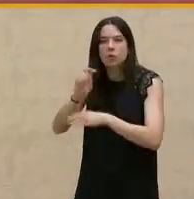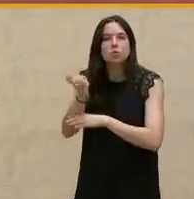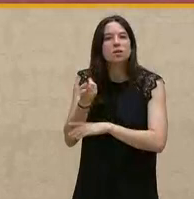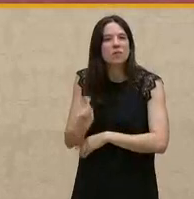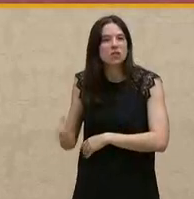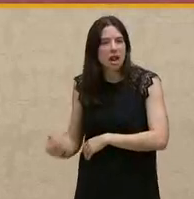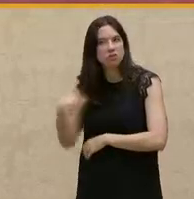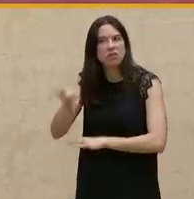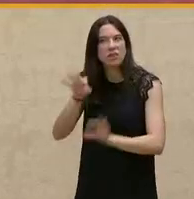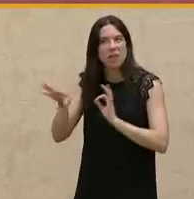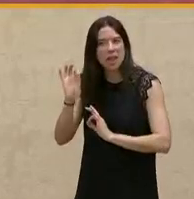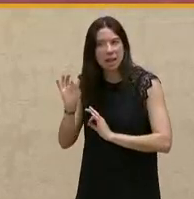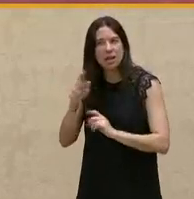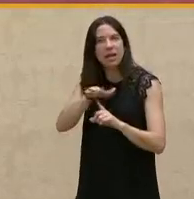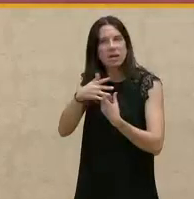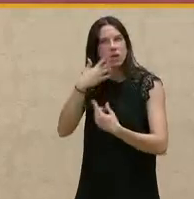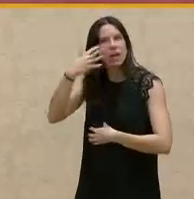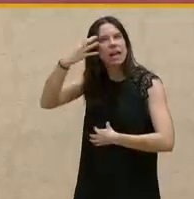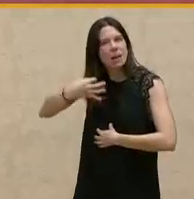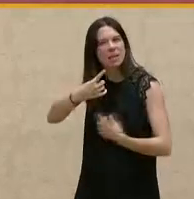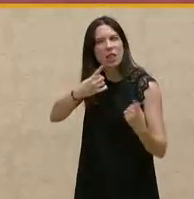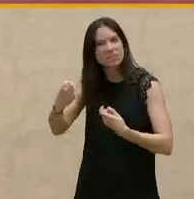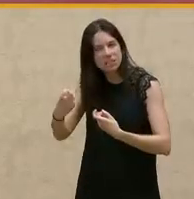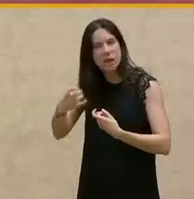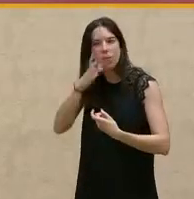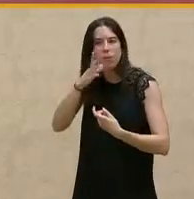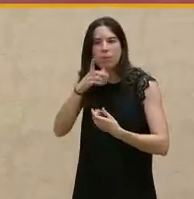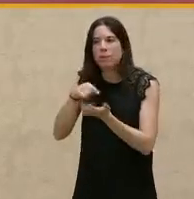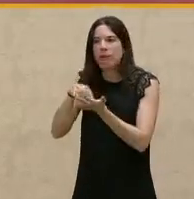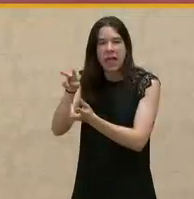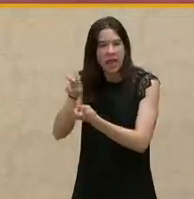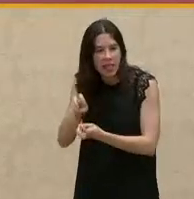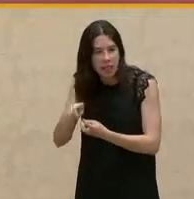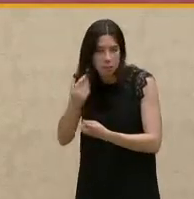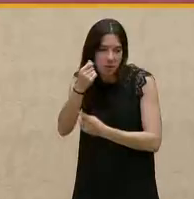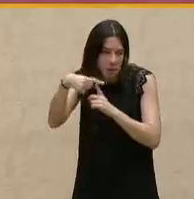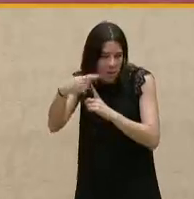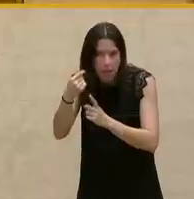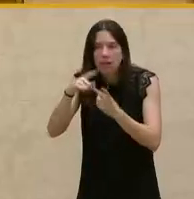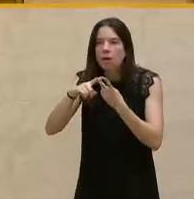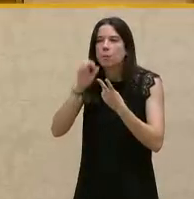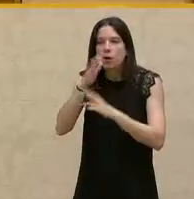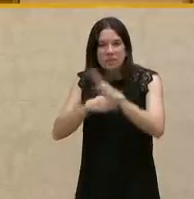son los casos que de verdad necesitan, por renta, por discapacidad, por todo lo que se considere, un